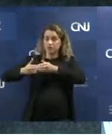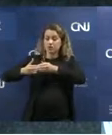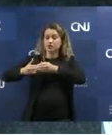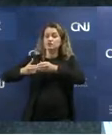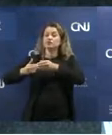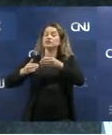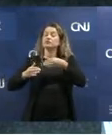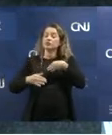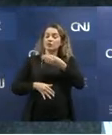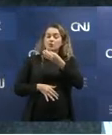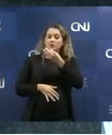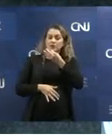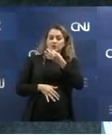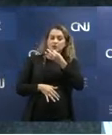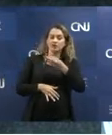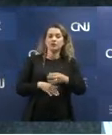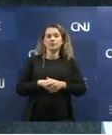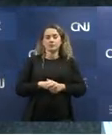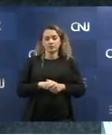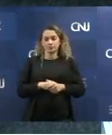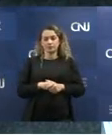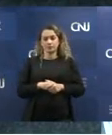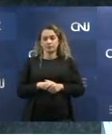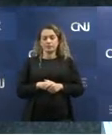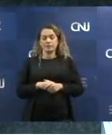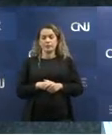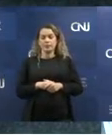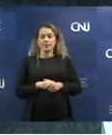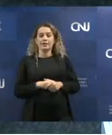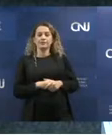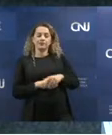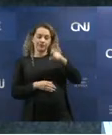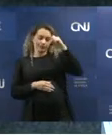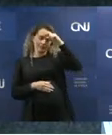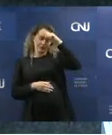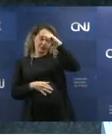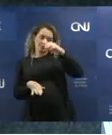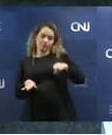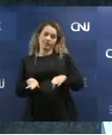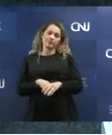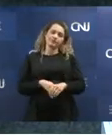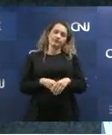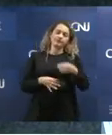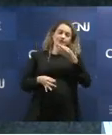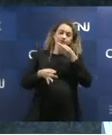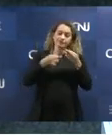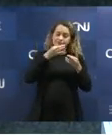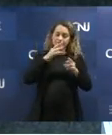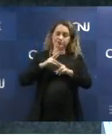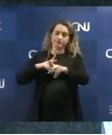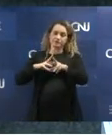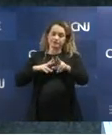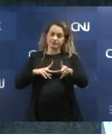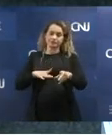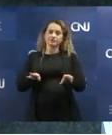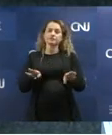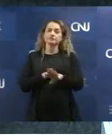de Sua Excelência, o que é uma tarefa extremamente difícil Também cumprimentar os nobres